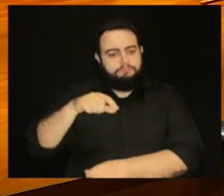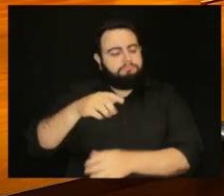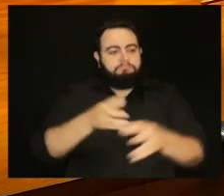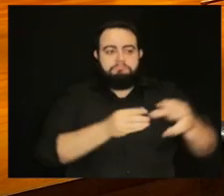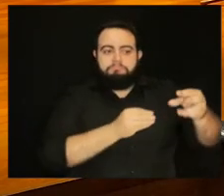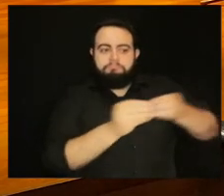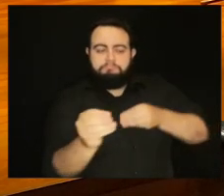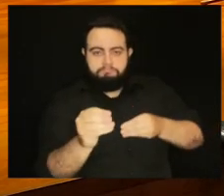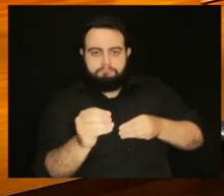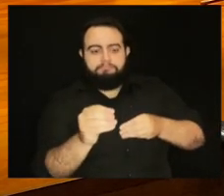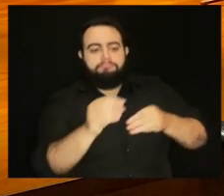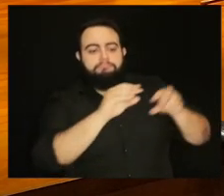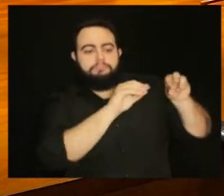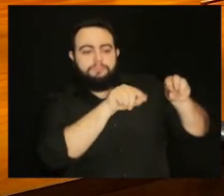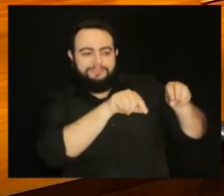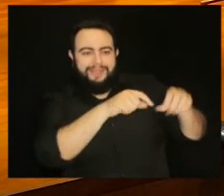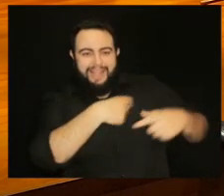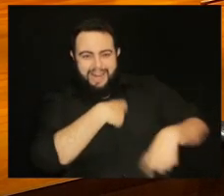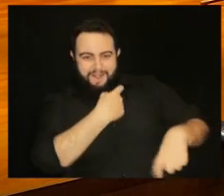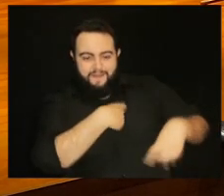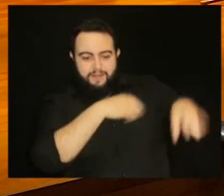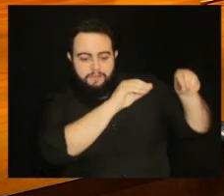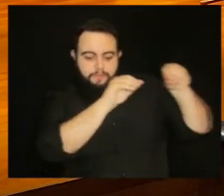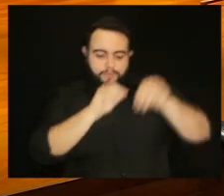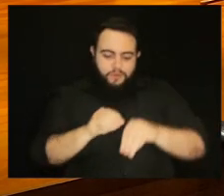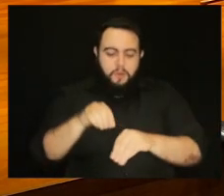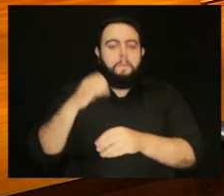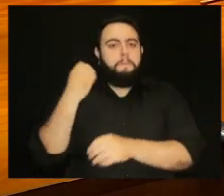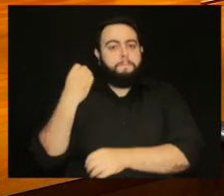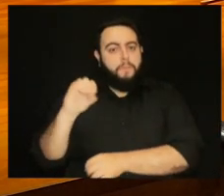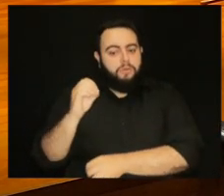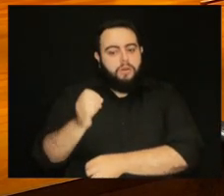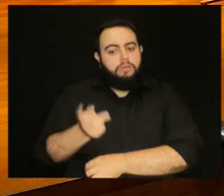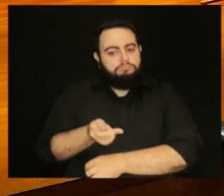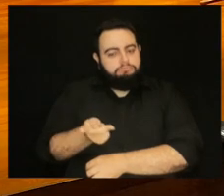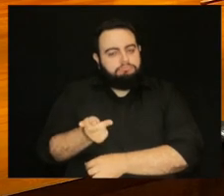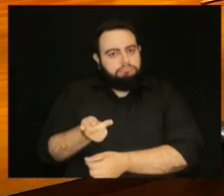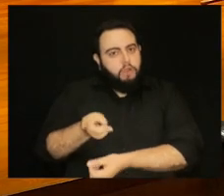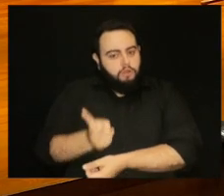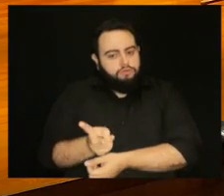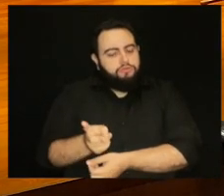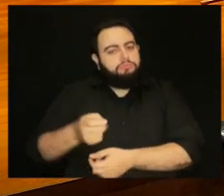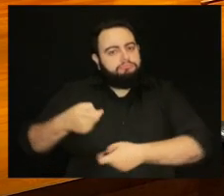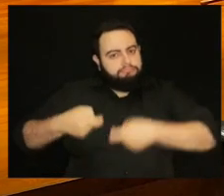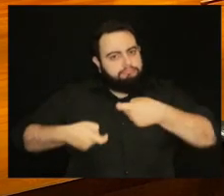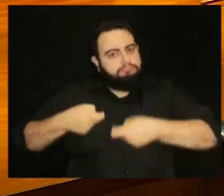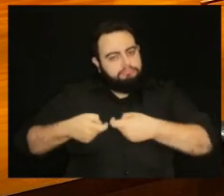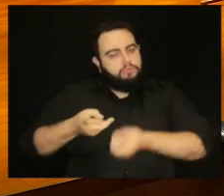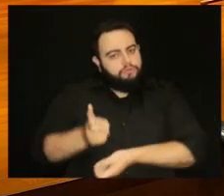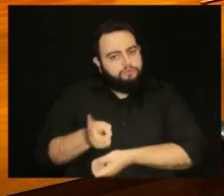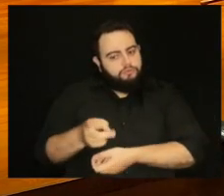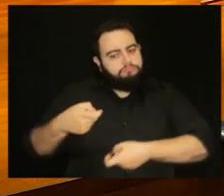veio morar em Porto Alegre, eles continuaram se encontrando e ele continuou fazendo filhos. Eles